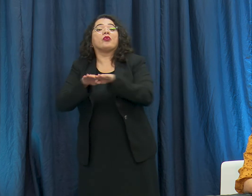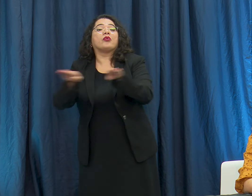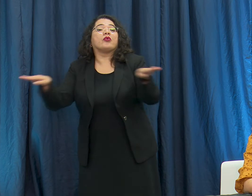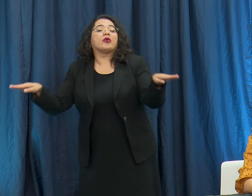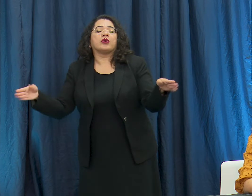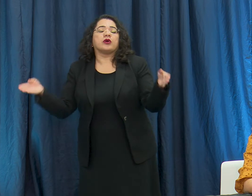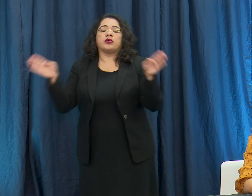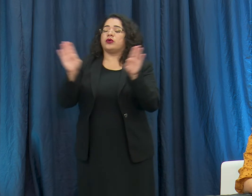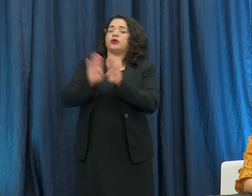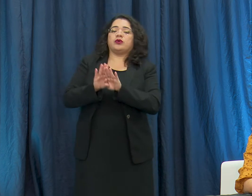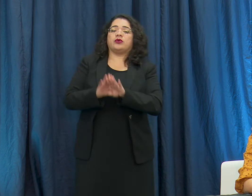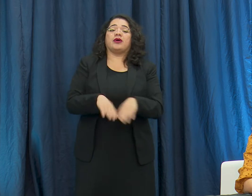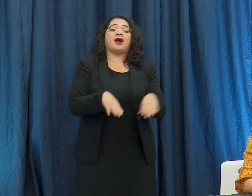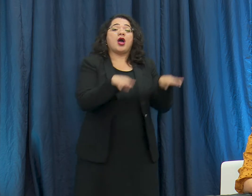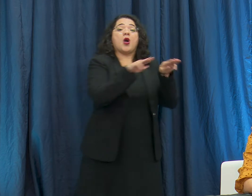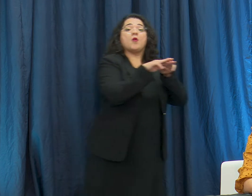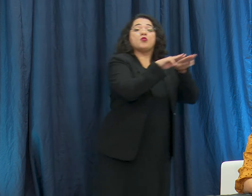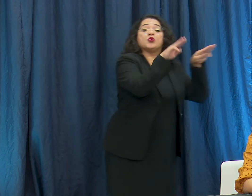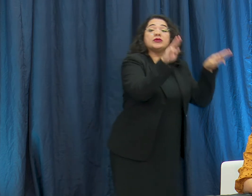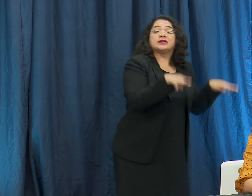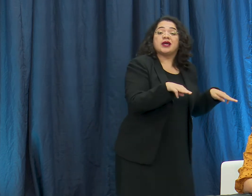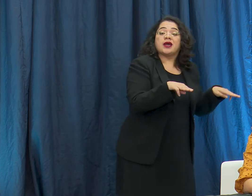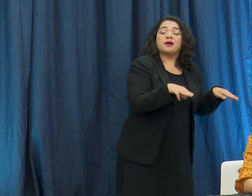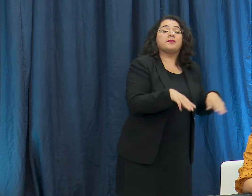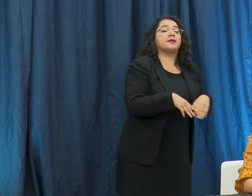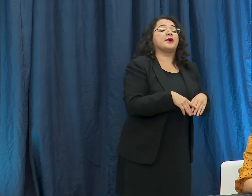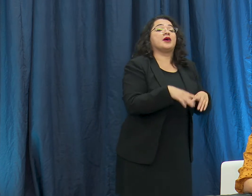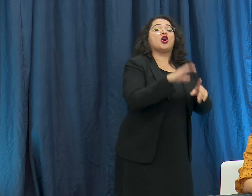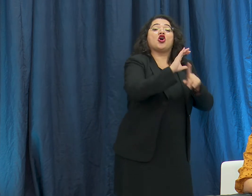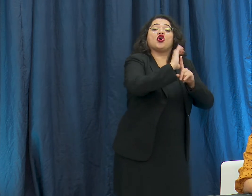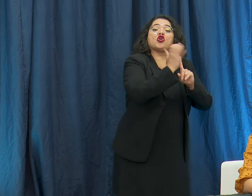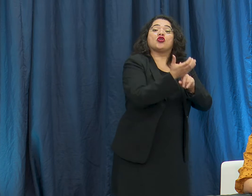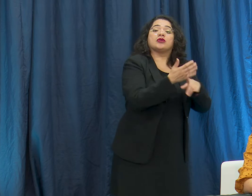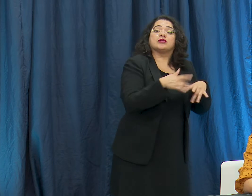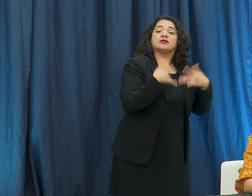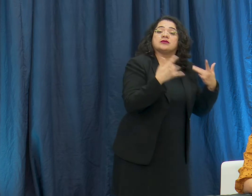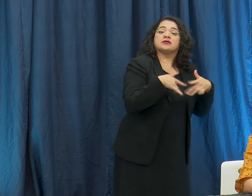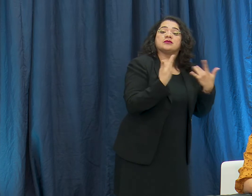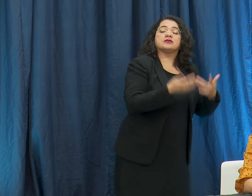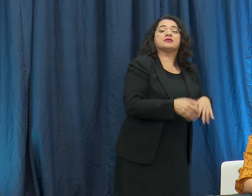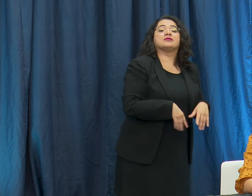instalaciones culture a lays wrecker a co nays al aire libre con Pelotas y